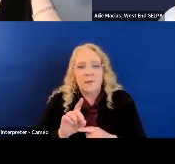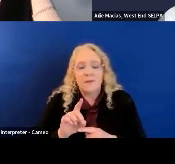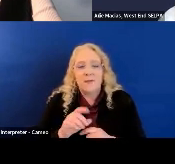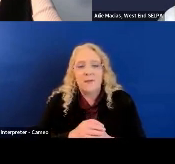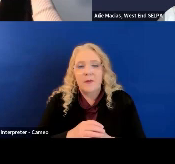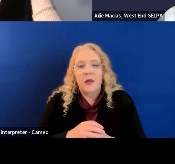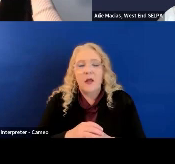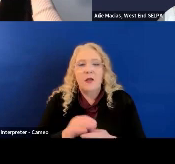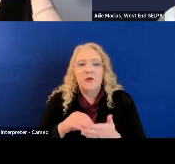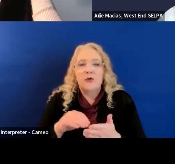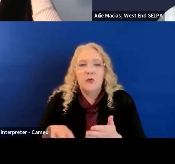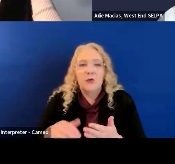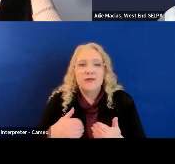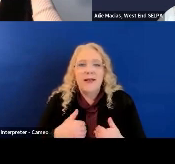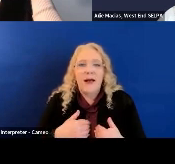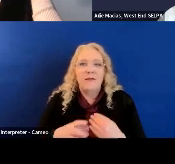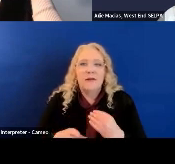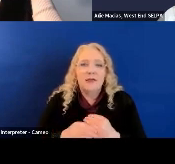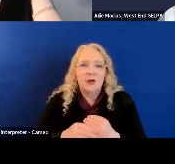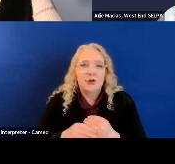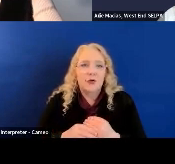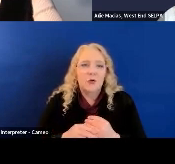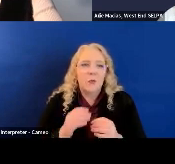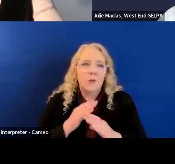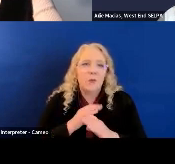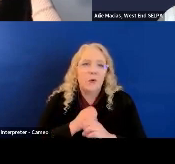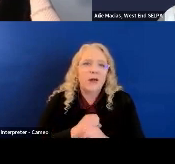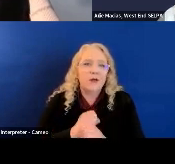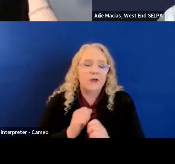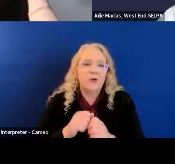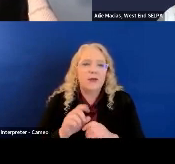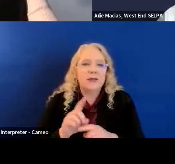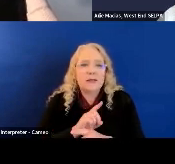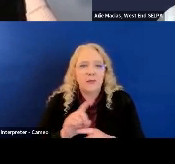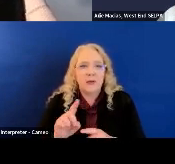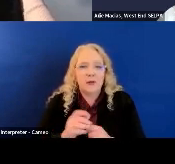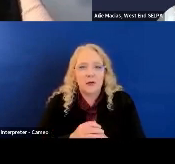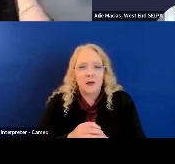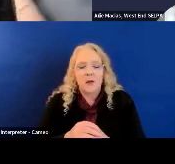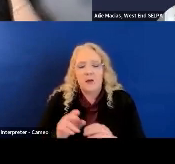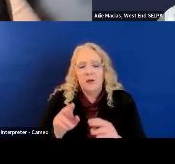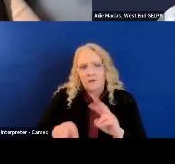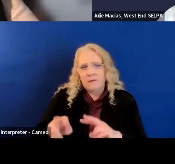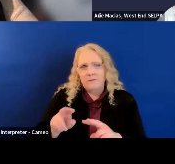protecciones adicionales en la disciplina, las escuelas deben considerar si el comportamiento del niño está relacionado con la